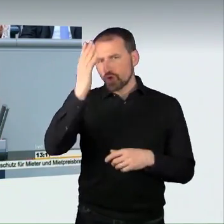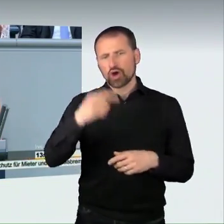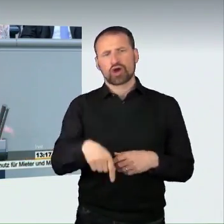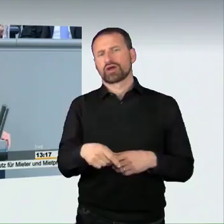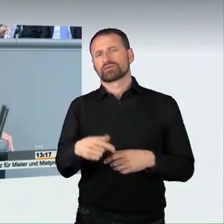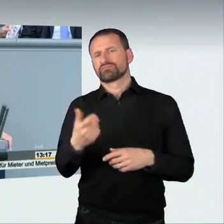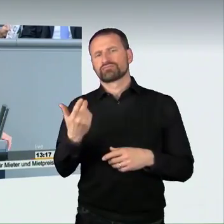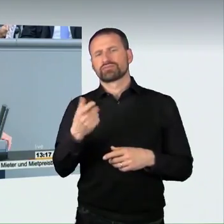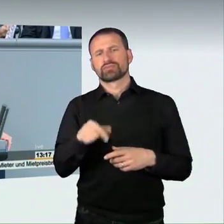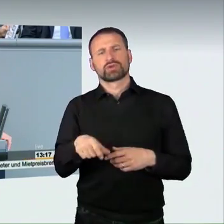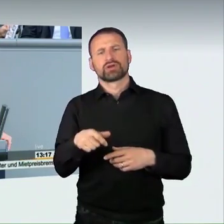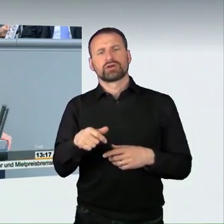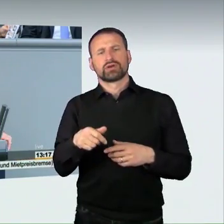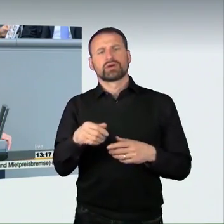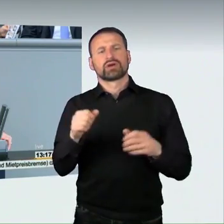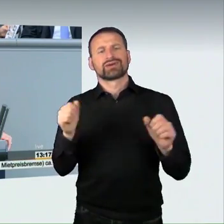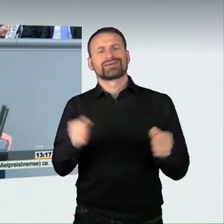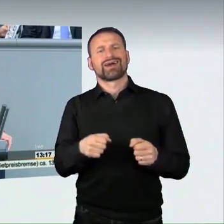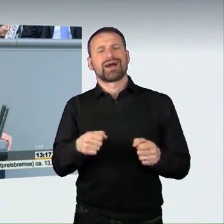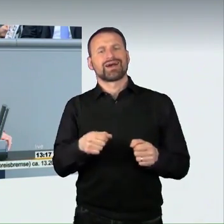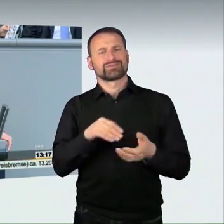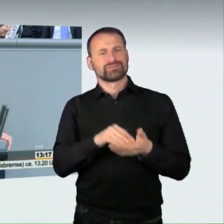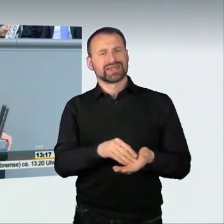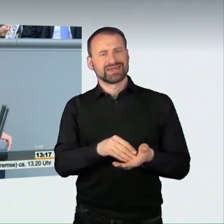Hier, liebe Kolleginnen und Kollegen, soll die Miete nach Modernisierung